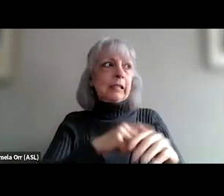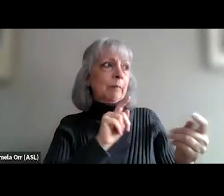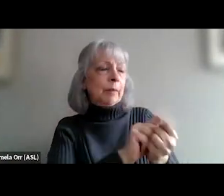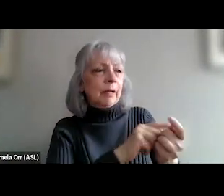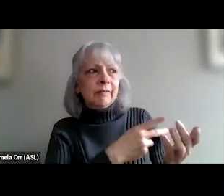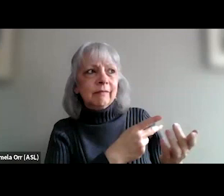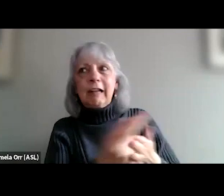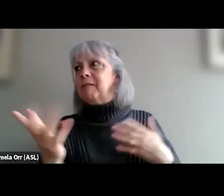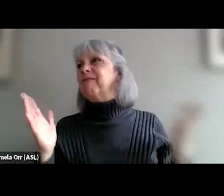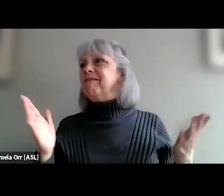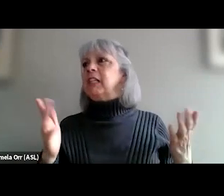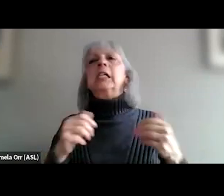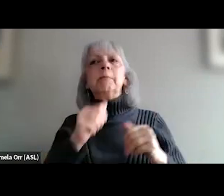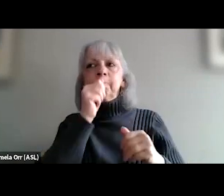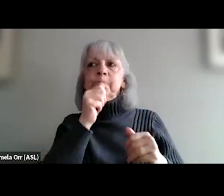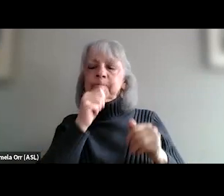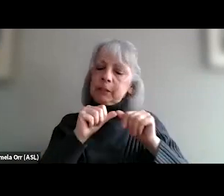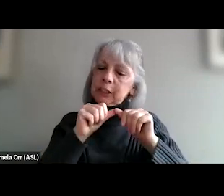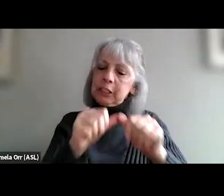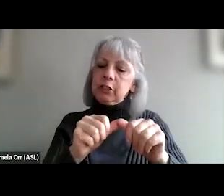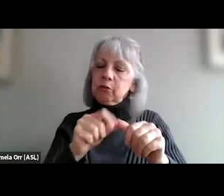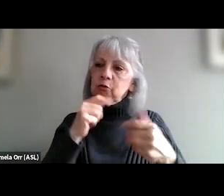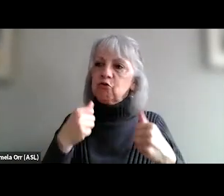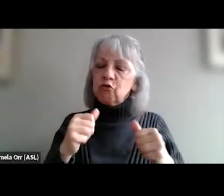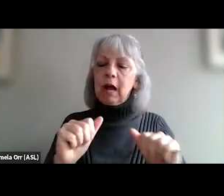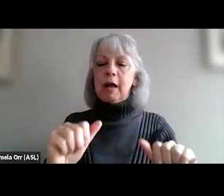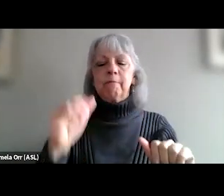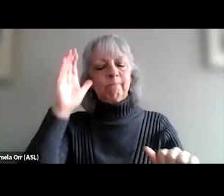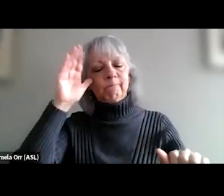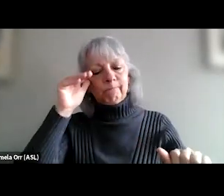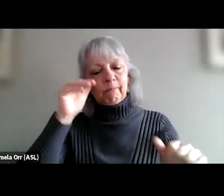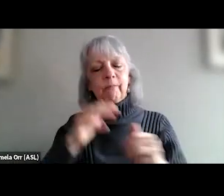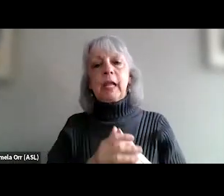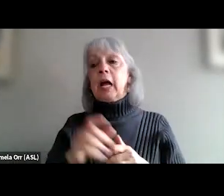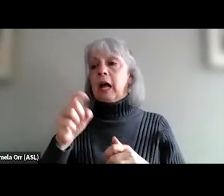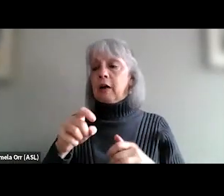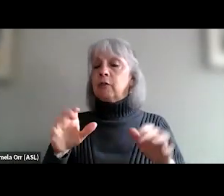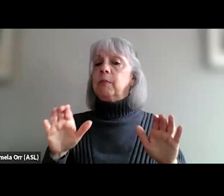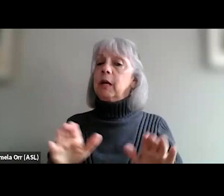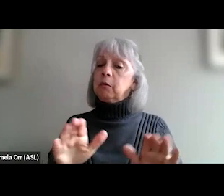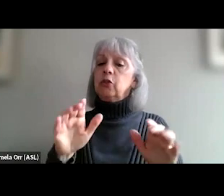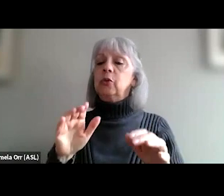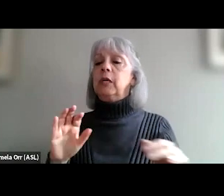Pero necesitamos estar comprometidos, necesitamos ser capaces de conectar a las personas